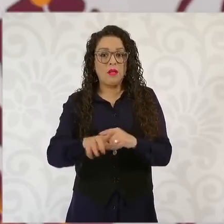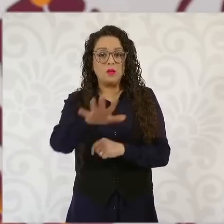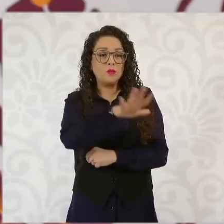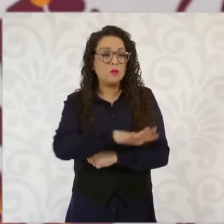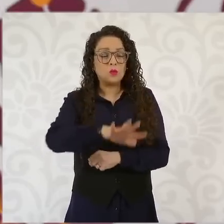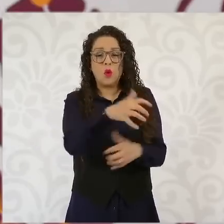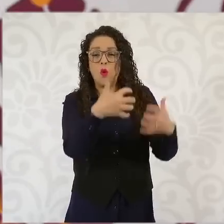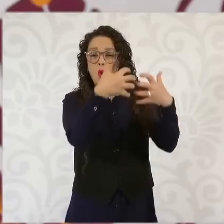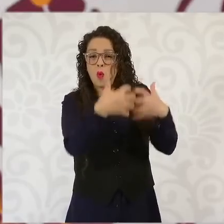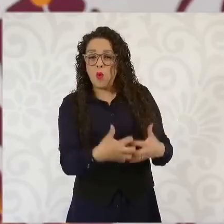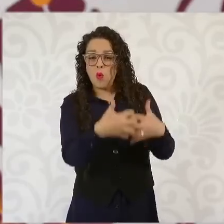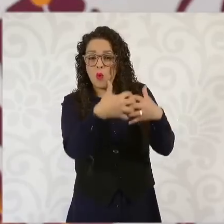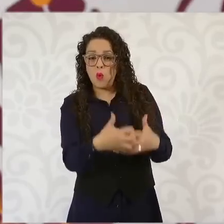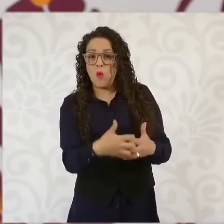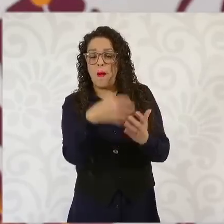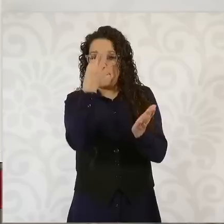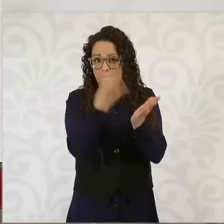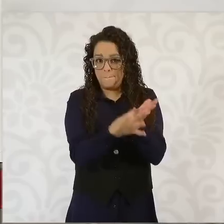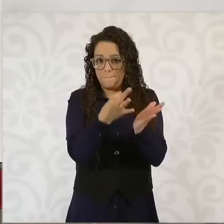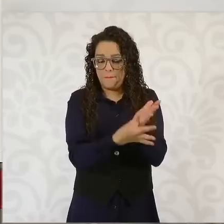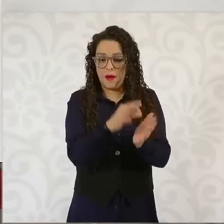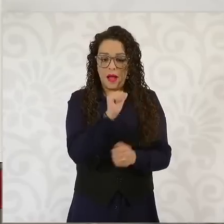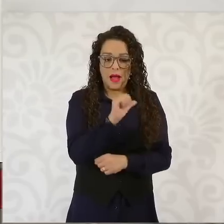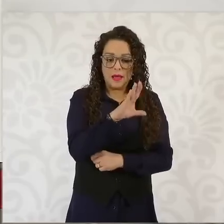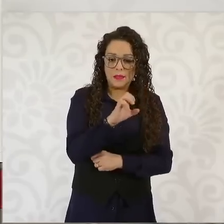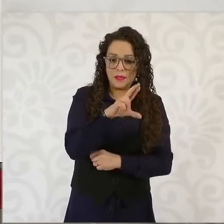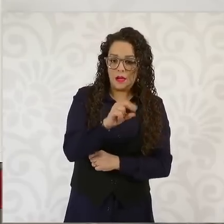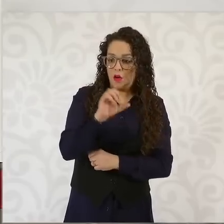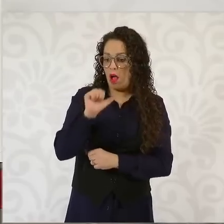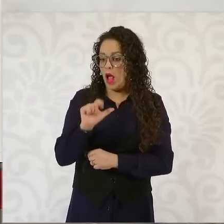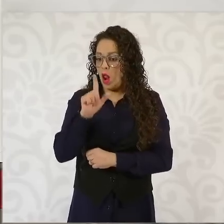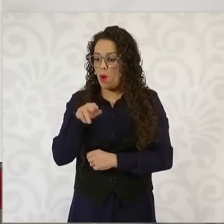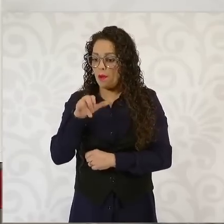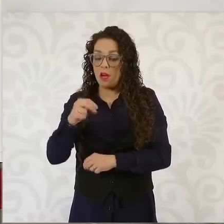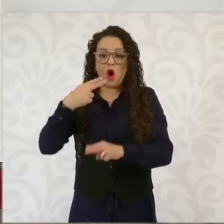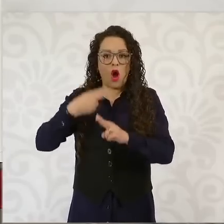están vinculadas incluyendo la empresa que hoy nos visita que hace un momento estábamos